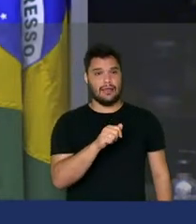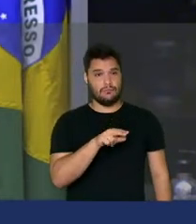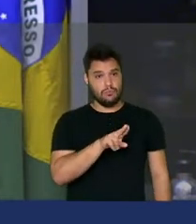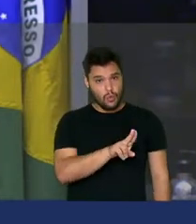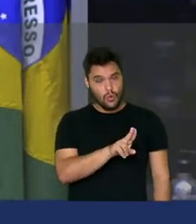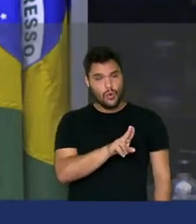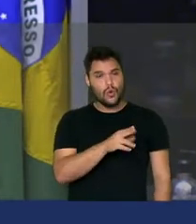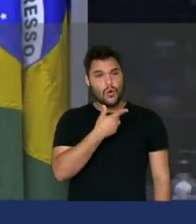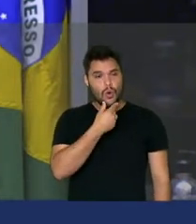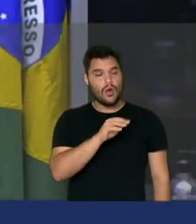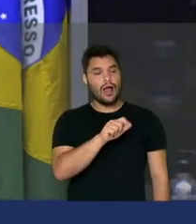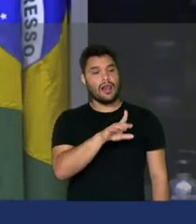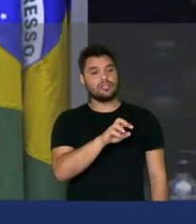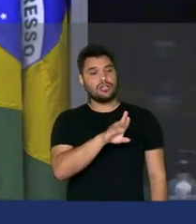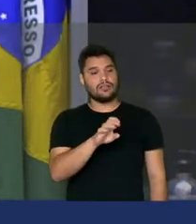INCLUSIVE AMEAÇADO REC POR UM OCUPANTE DE CARGO POLÍTICO NO